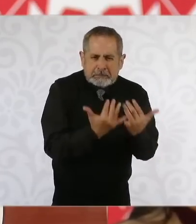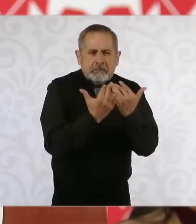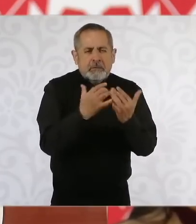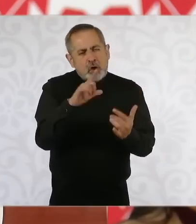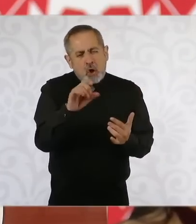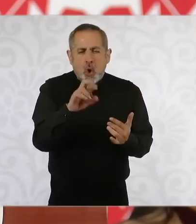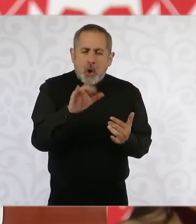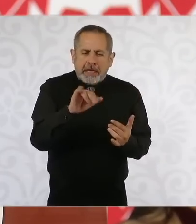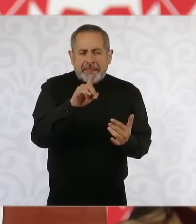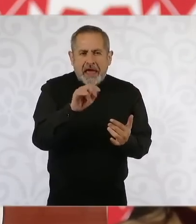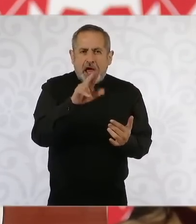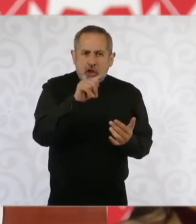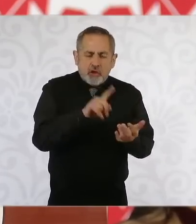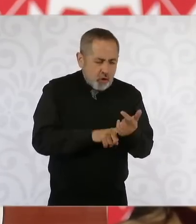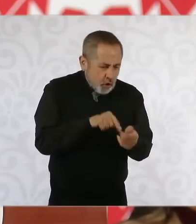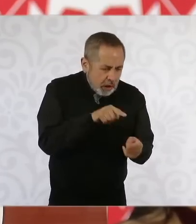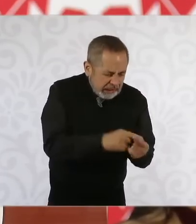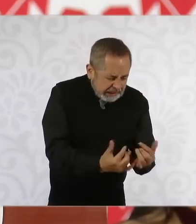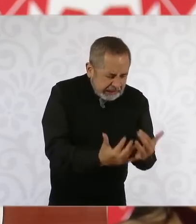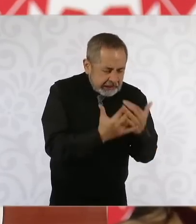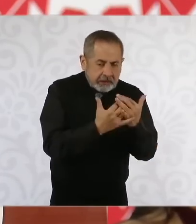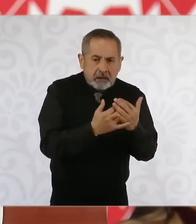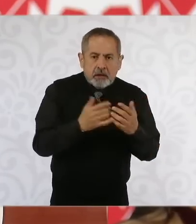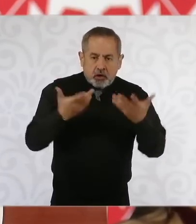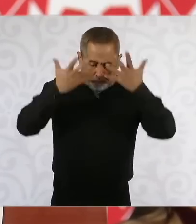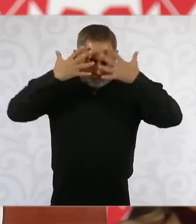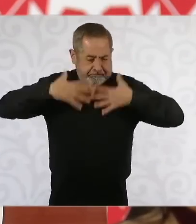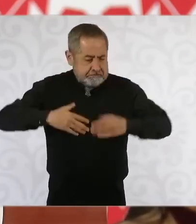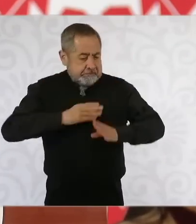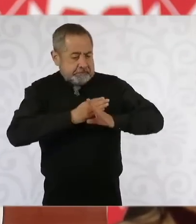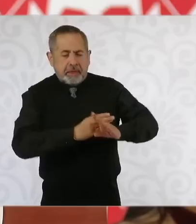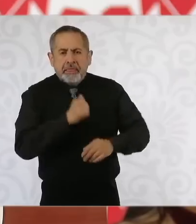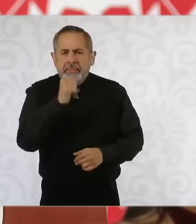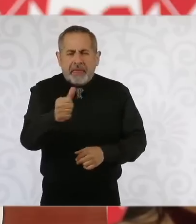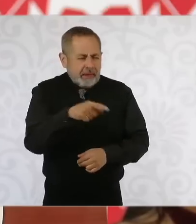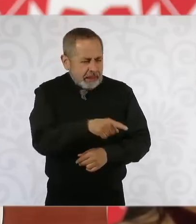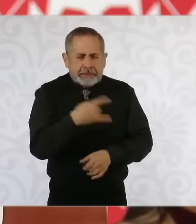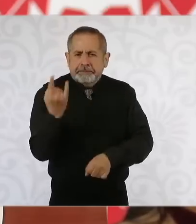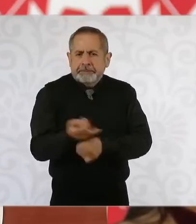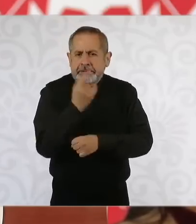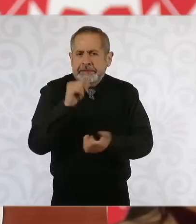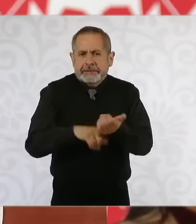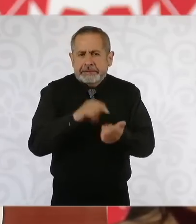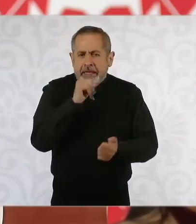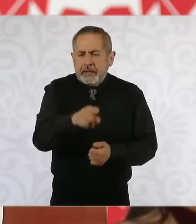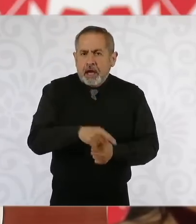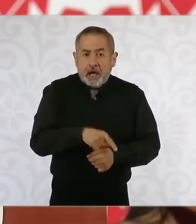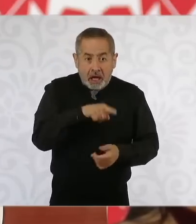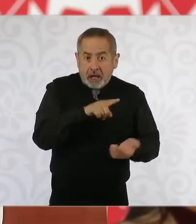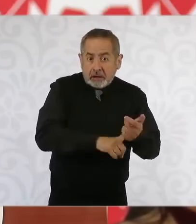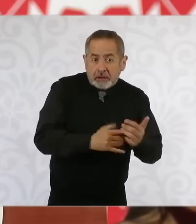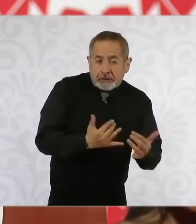puro las principales vías de exposición de los opioides son por inhalación exposición dérmica e